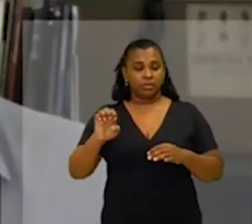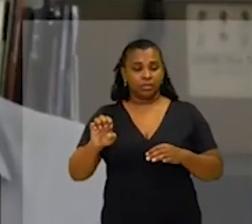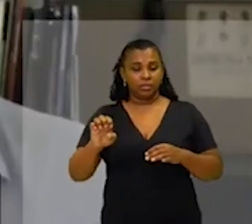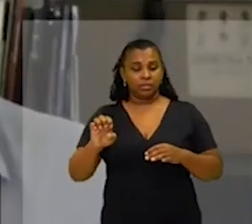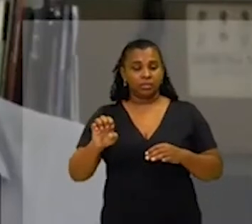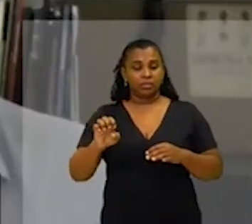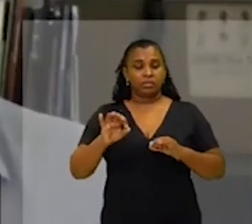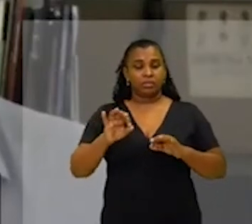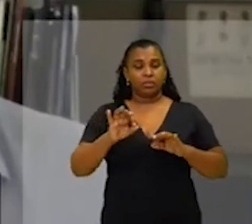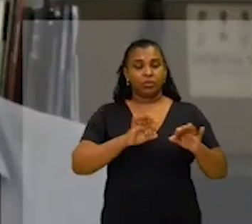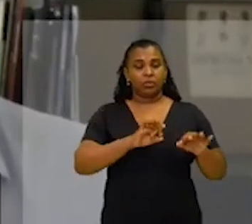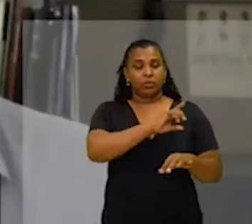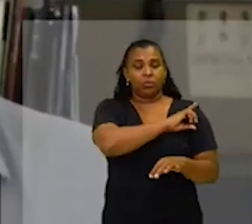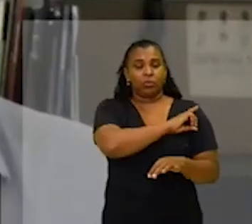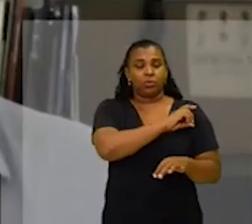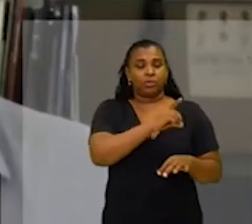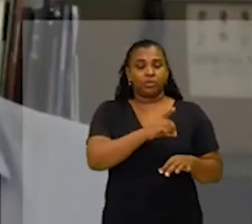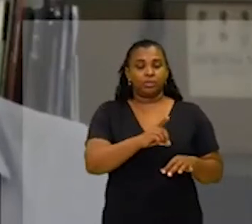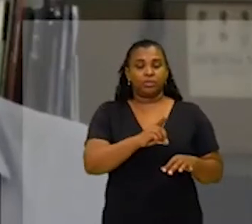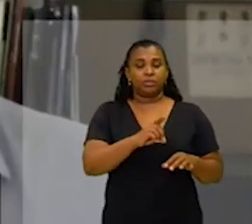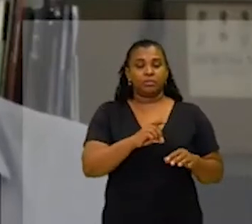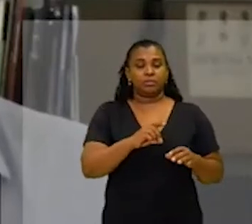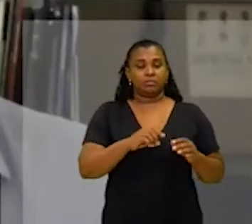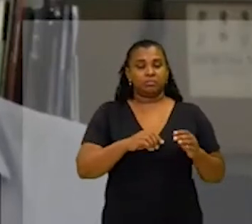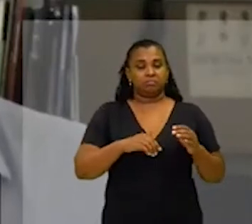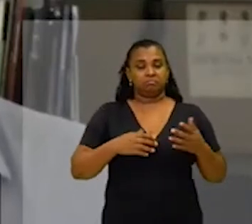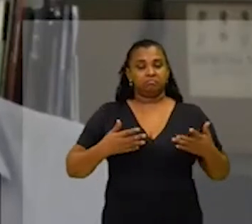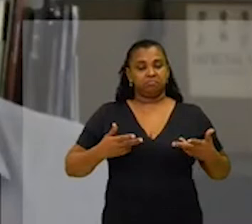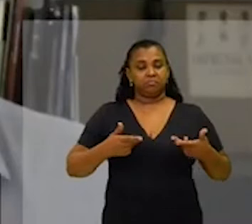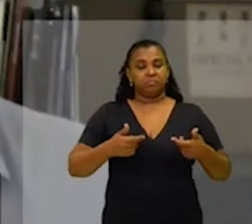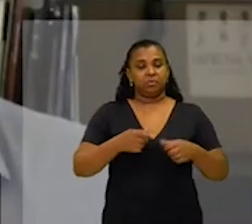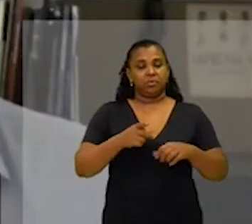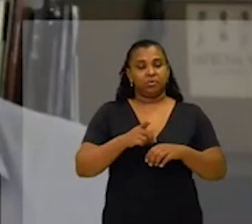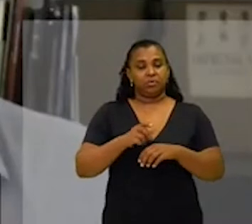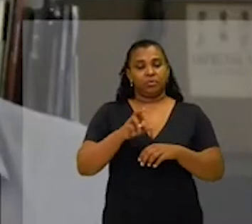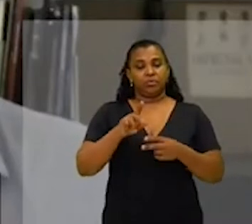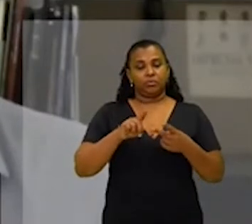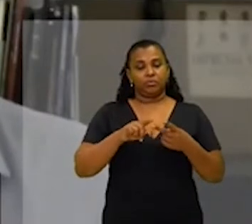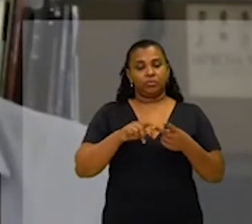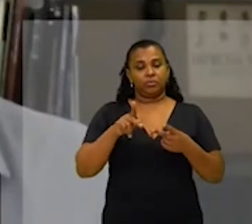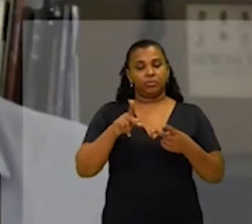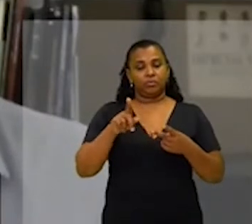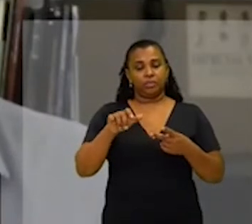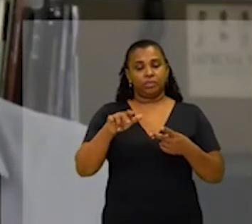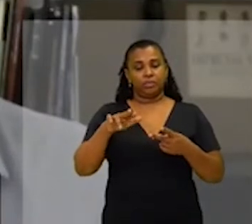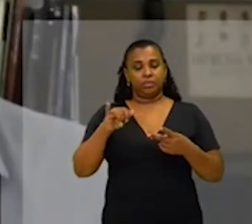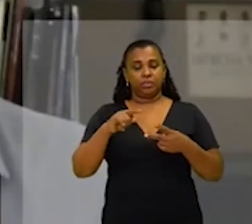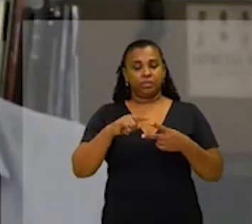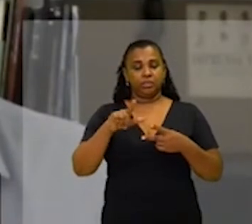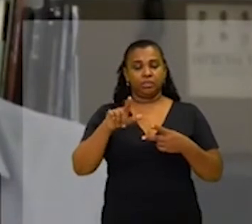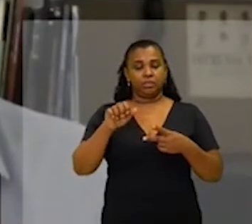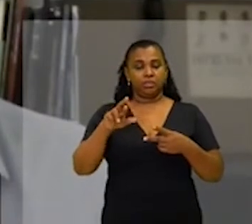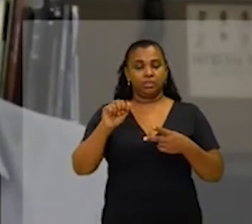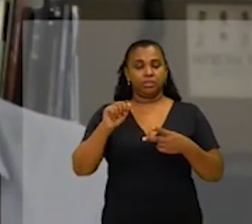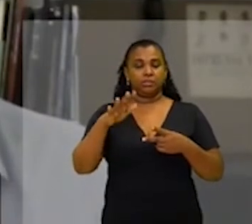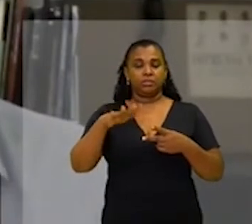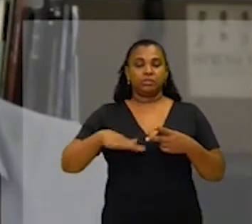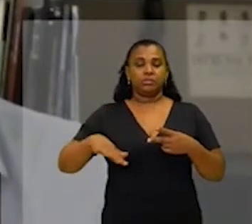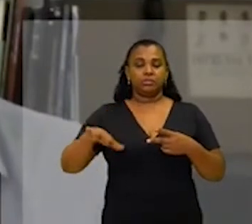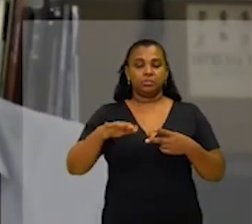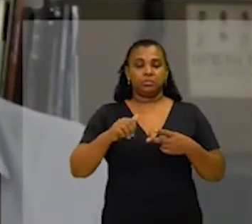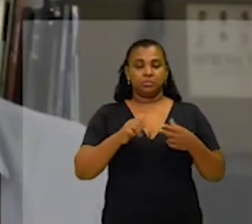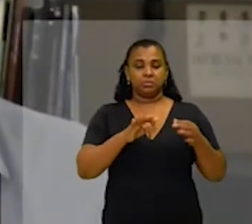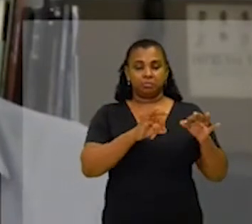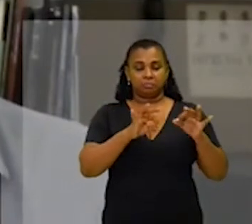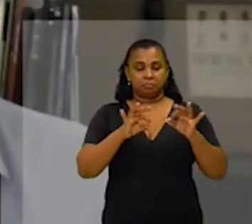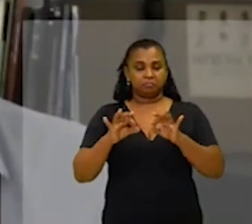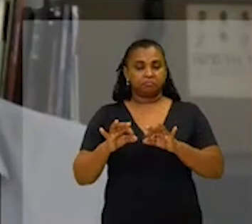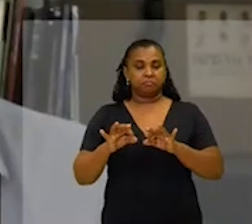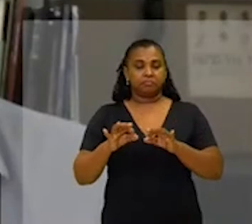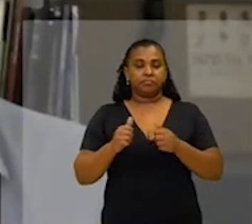aí quinta competência do Dr a Poliana triturar ara e 12 todas aí que temos acompanhado e sempre